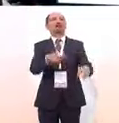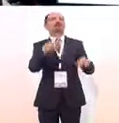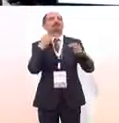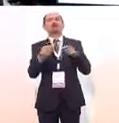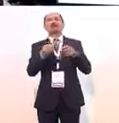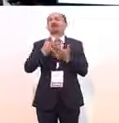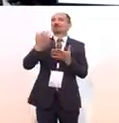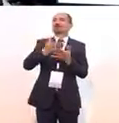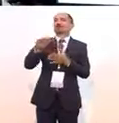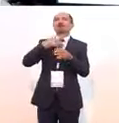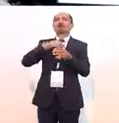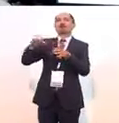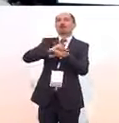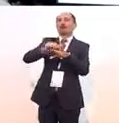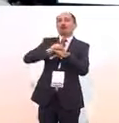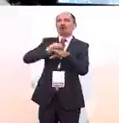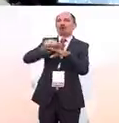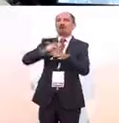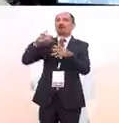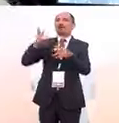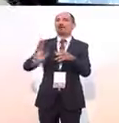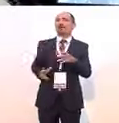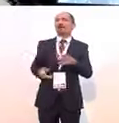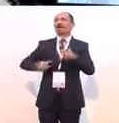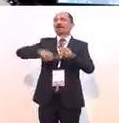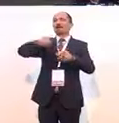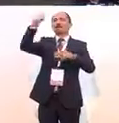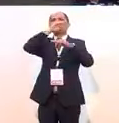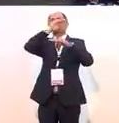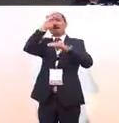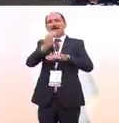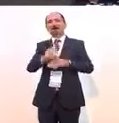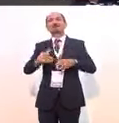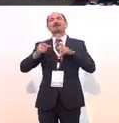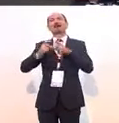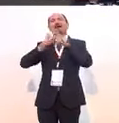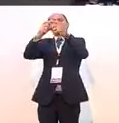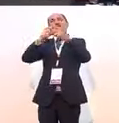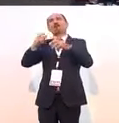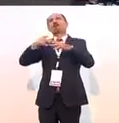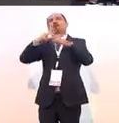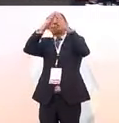pecorino calabrese era in prima classe sulla Delta Airlines dal giorno precedente. Perché?